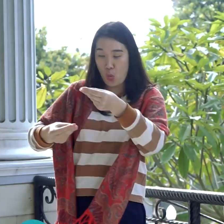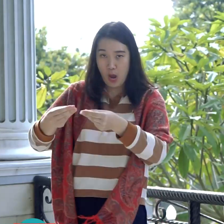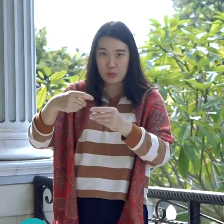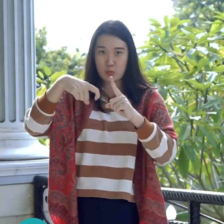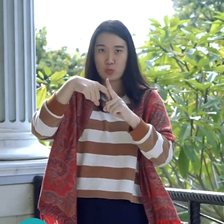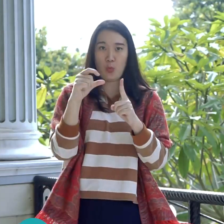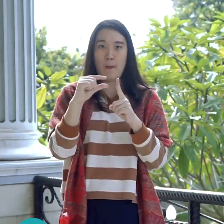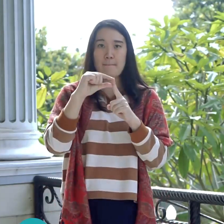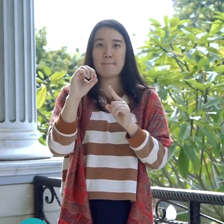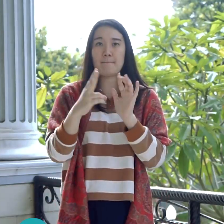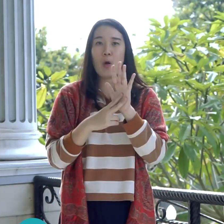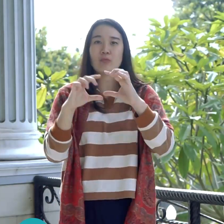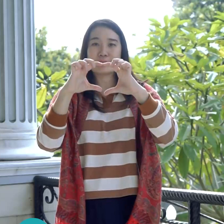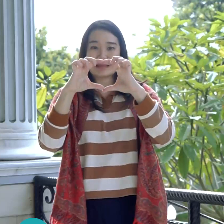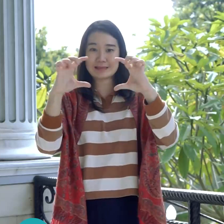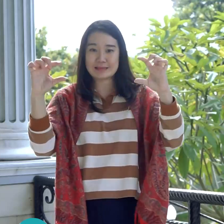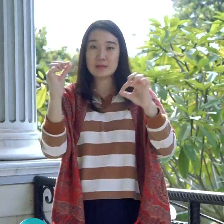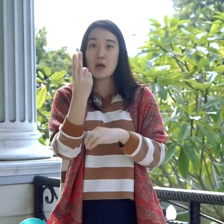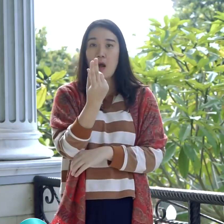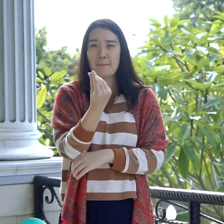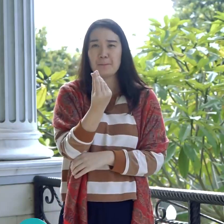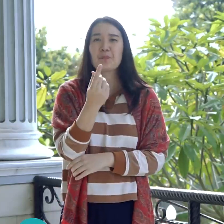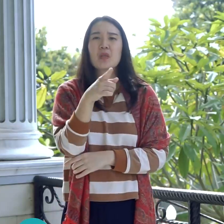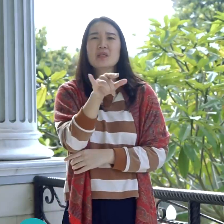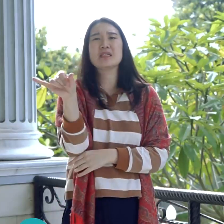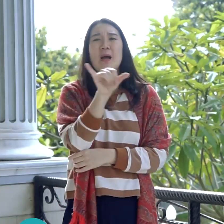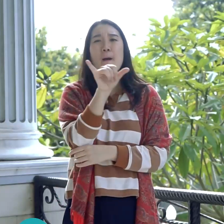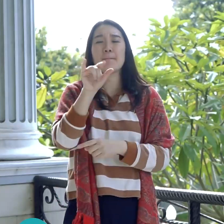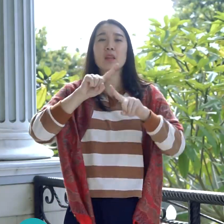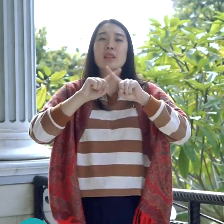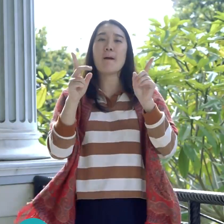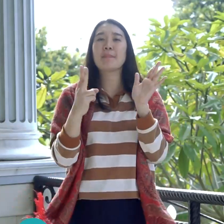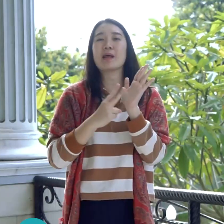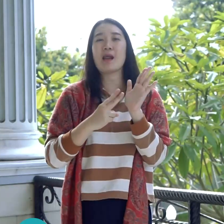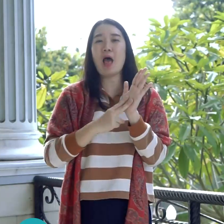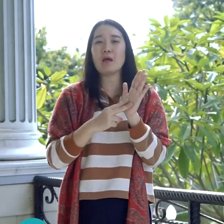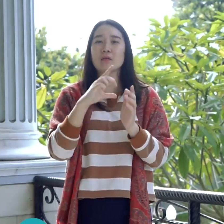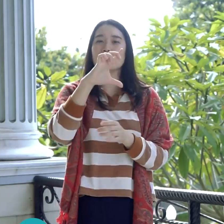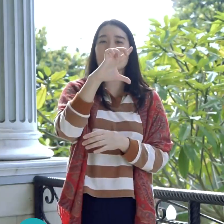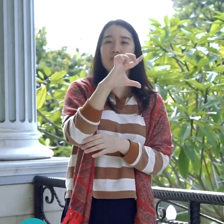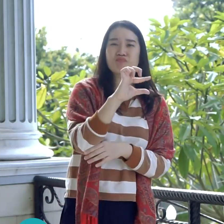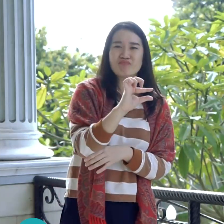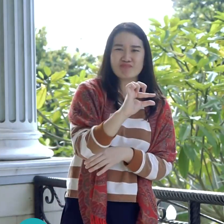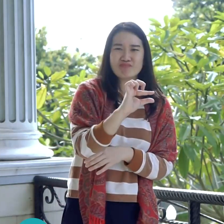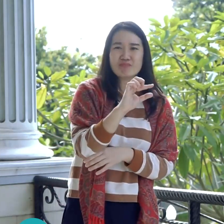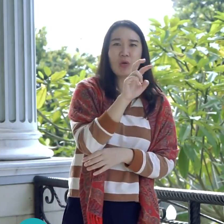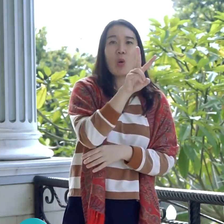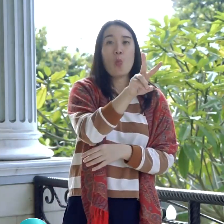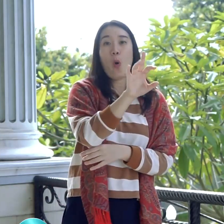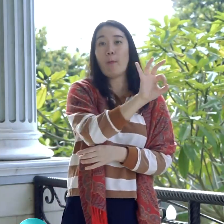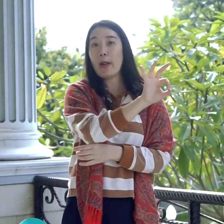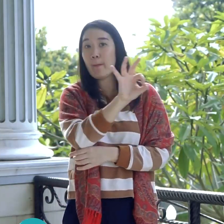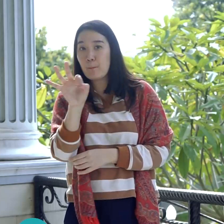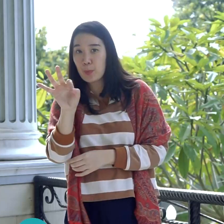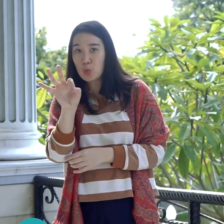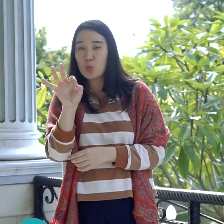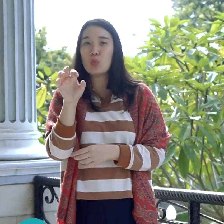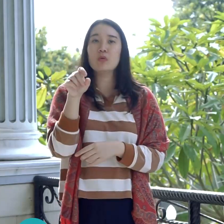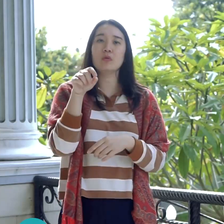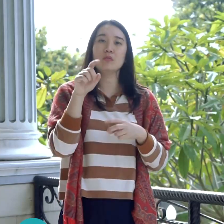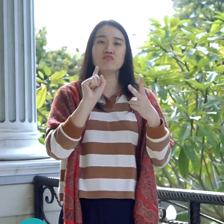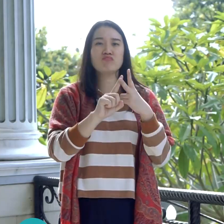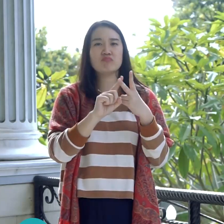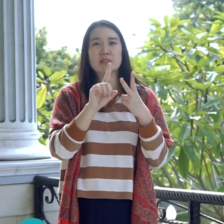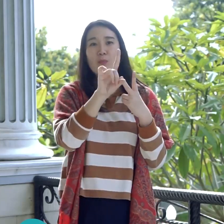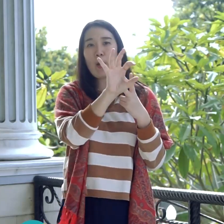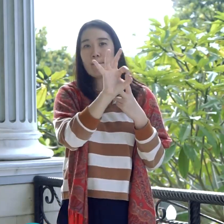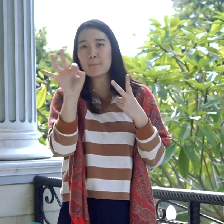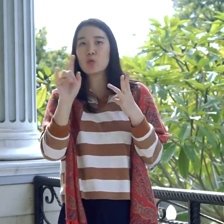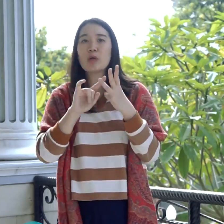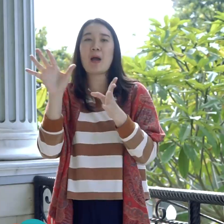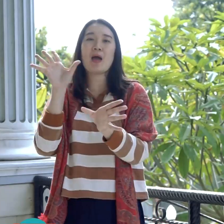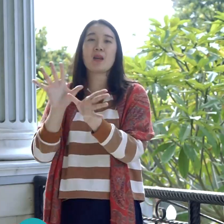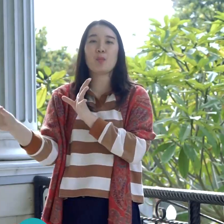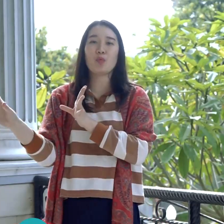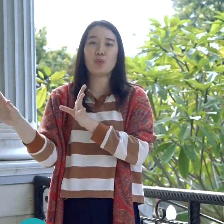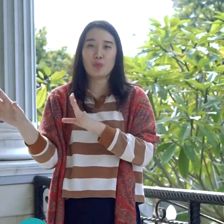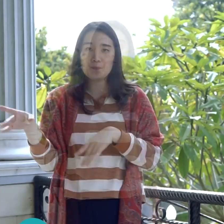Voucher tersebut akan ditukarkan kupon seharga sama tapi dengan pecahan nilai kecil Rp 20 ribu, 10 ribu, dan 5 ribu.